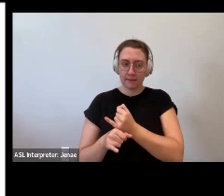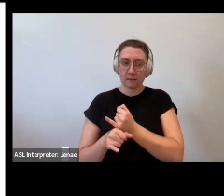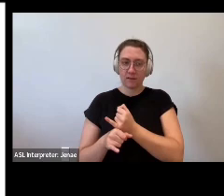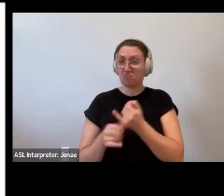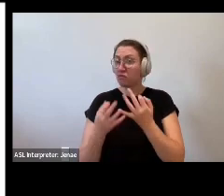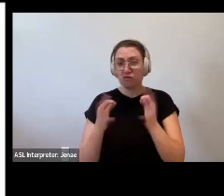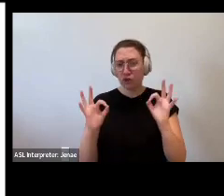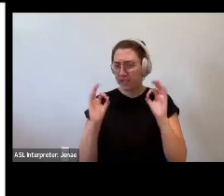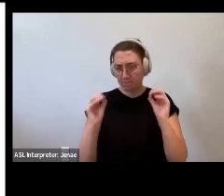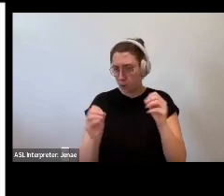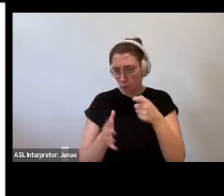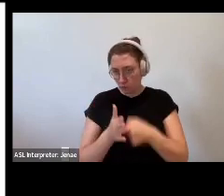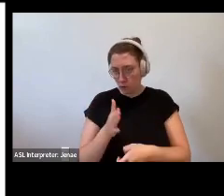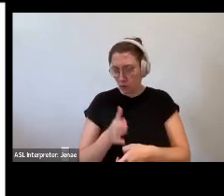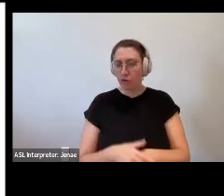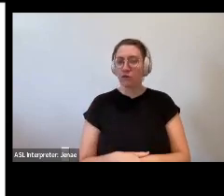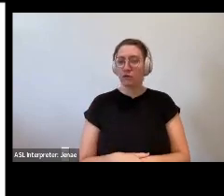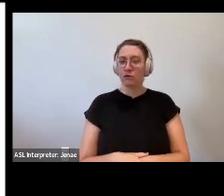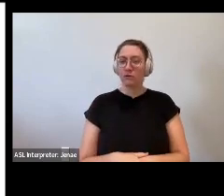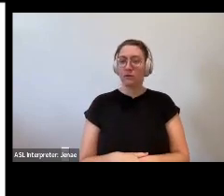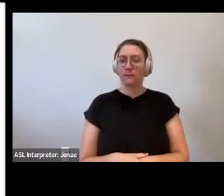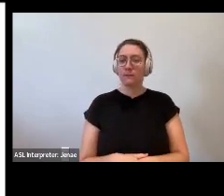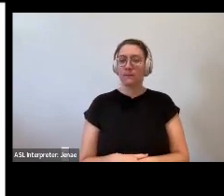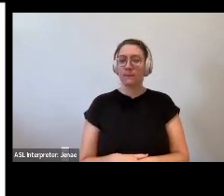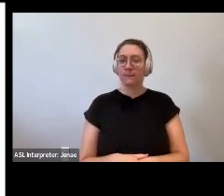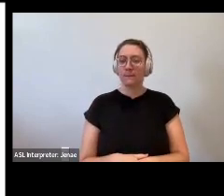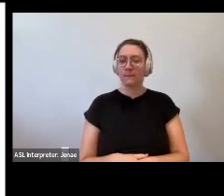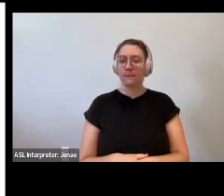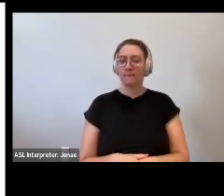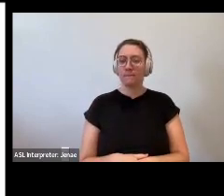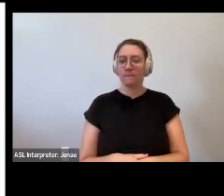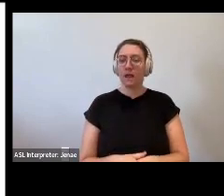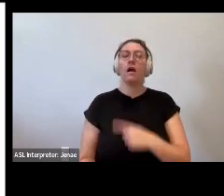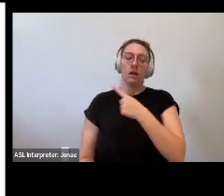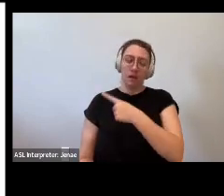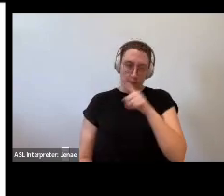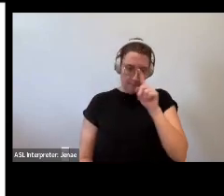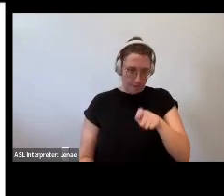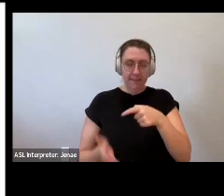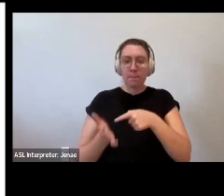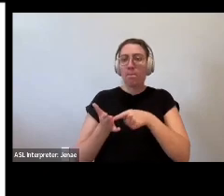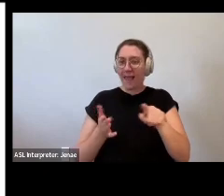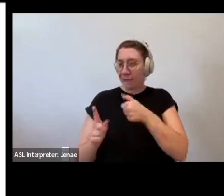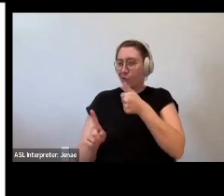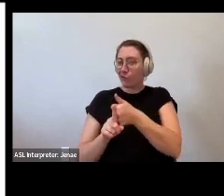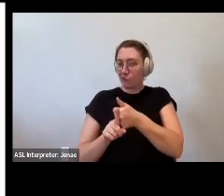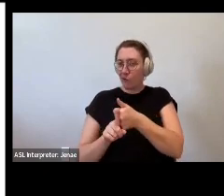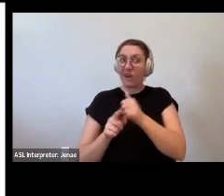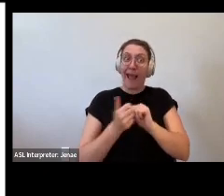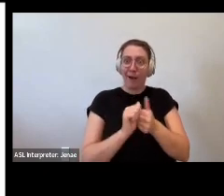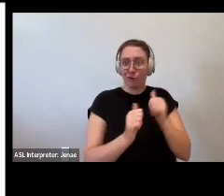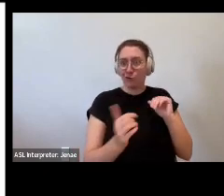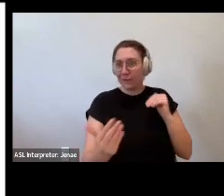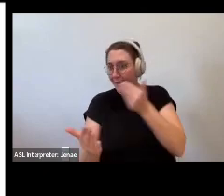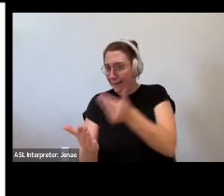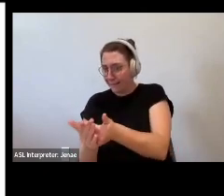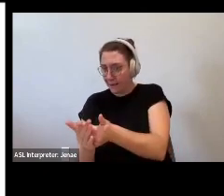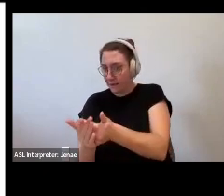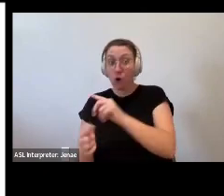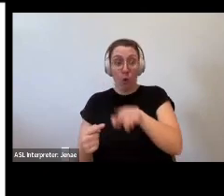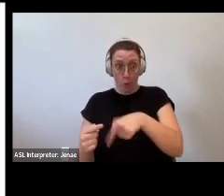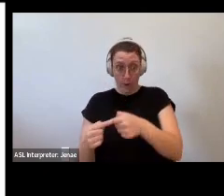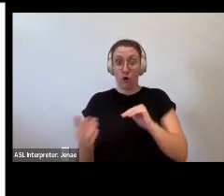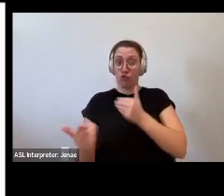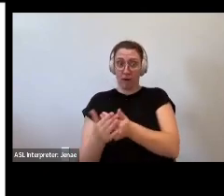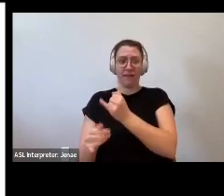. Deben cubrir los gastos de viaje, pero una vez que lleguen al campus, tendrán alojamiento